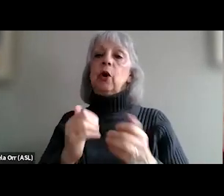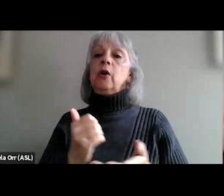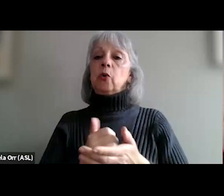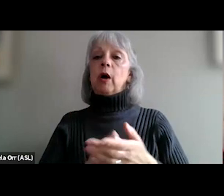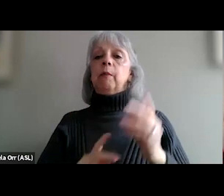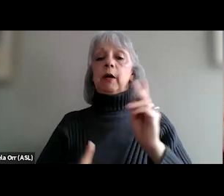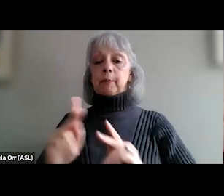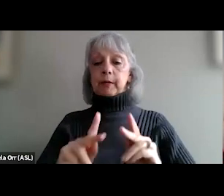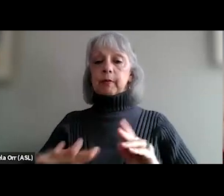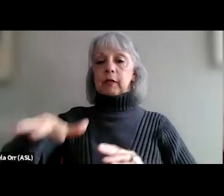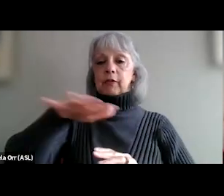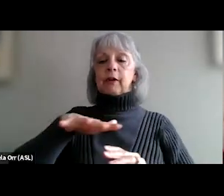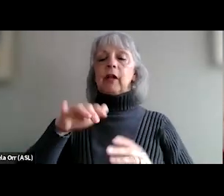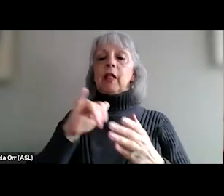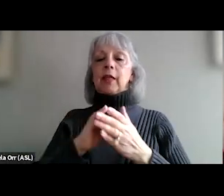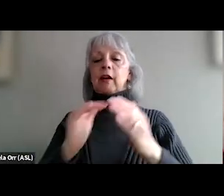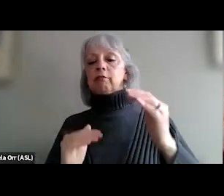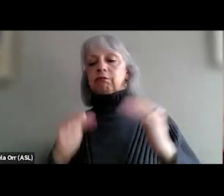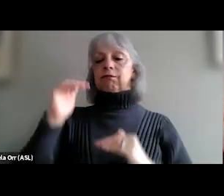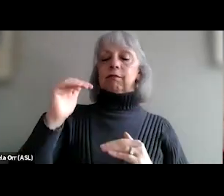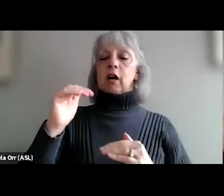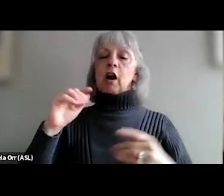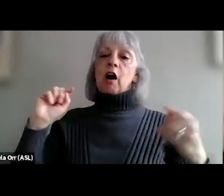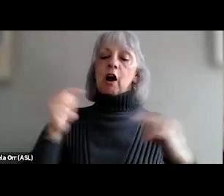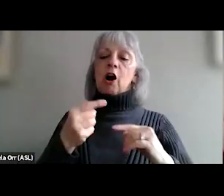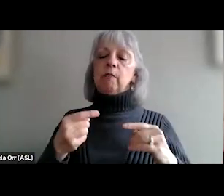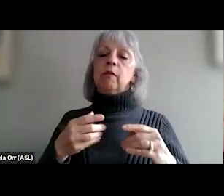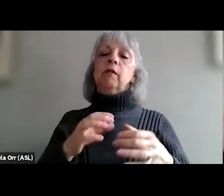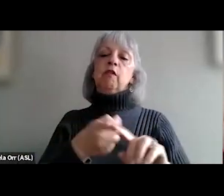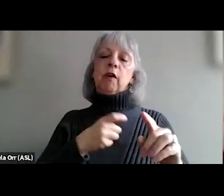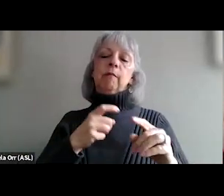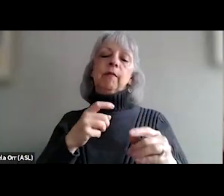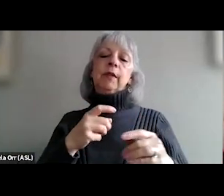que se han visto más perjudicadas por esta epidemia durante demasiado tiempo.